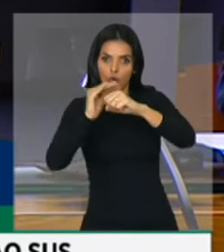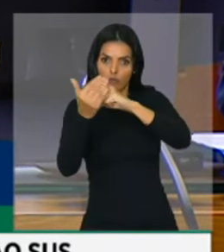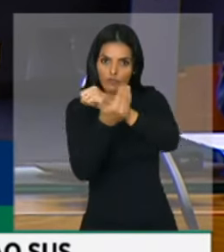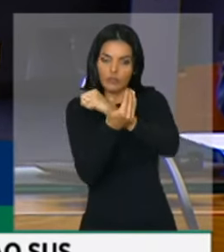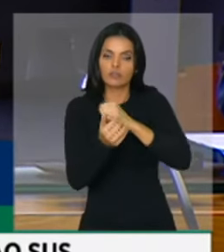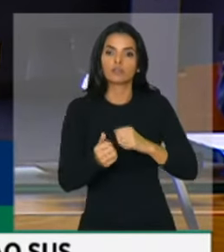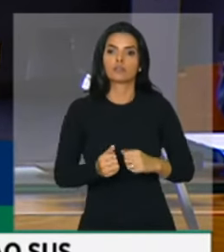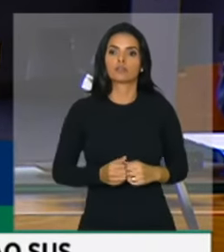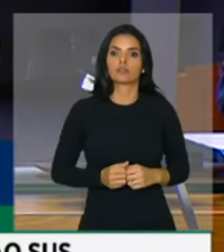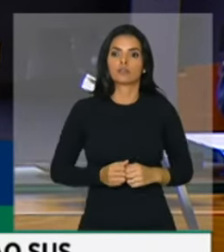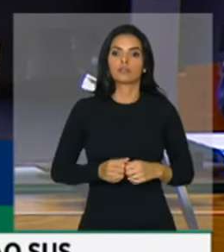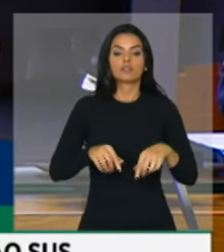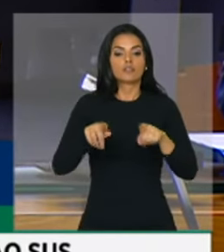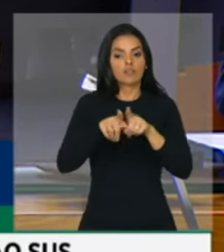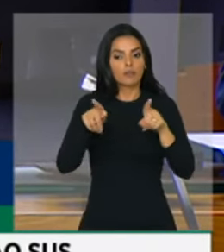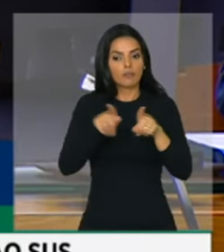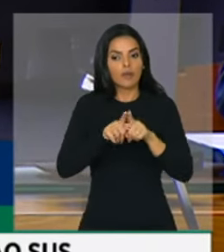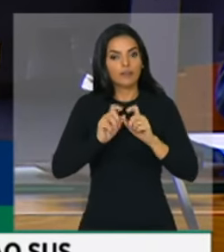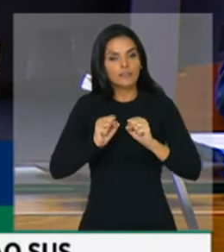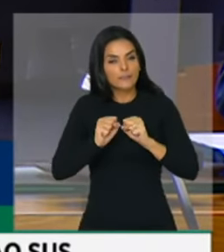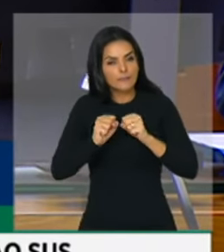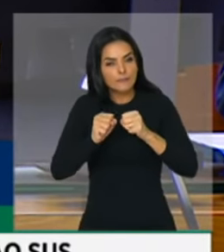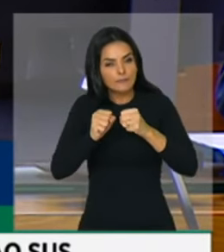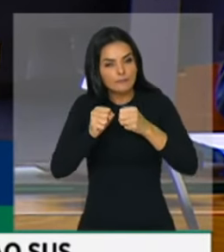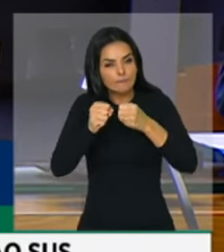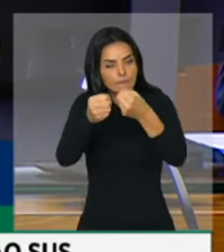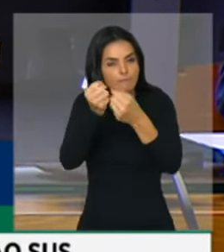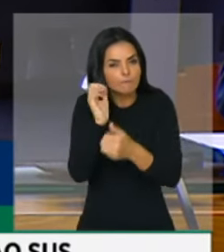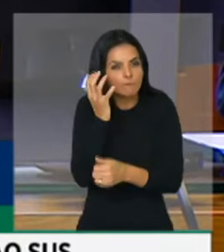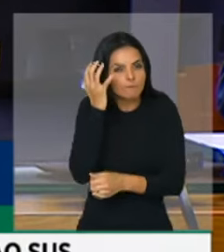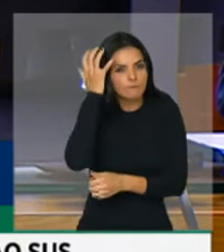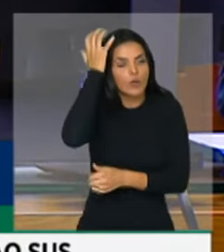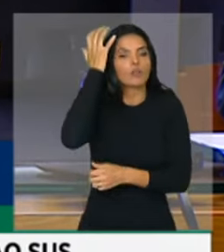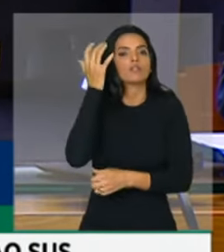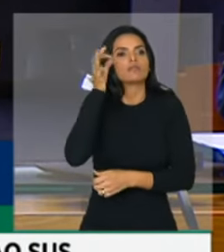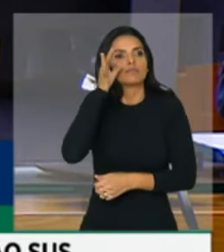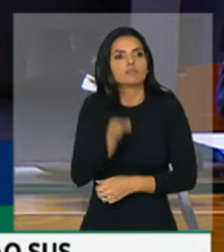ESFORÇO ABSOLUTO PARA QUE DISCUTÍSSEMOS NO COLÉGIO DE LÍDERES, DEPUTADO WOLNEY, PARA QUE NÃO CHEGAMOS OS